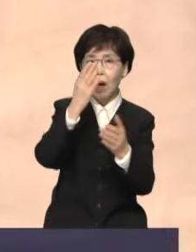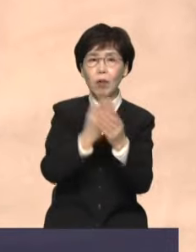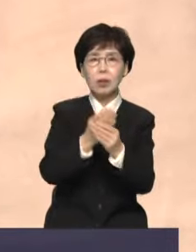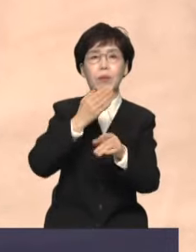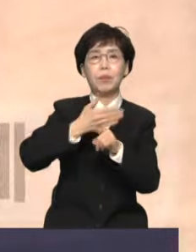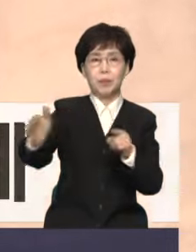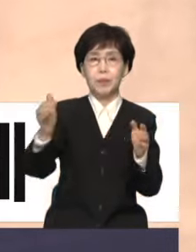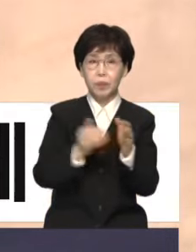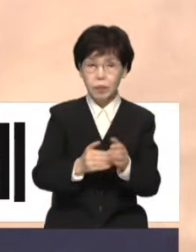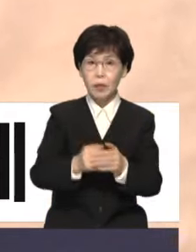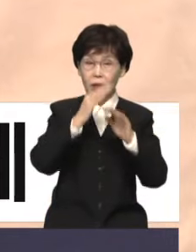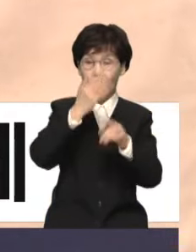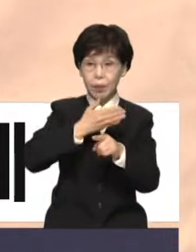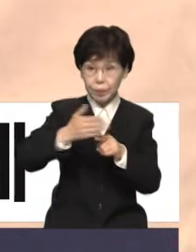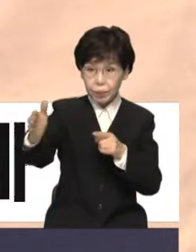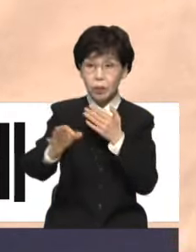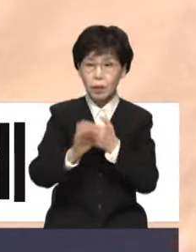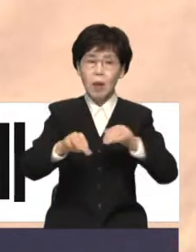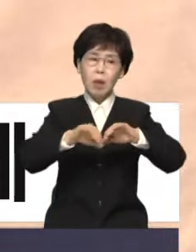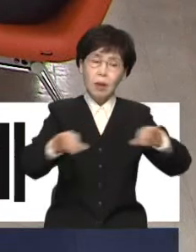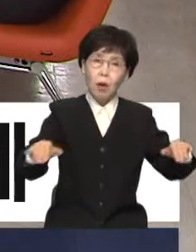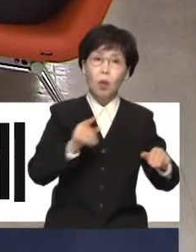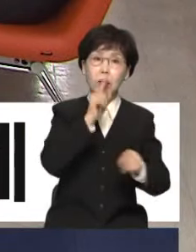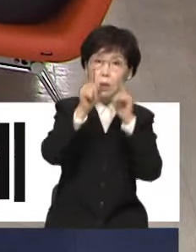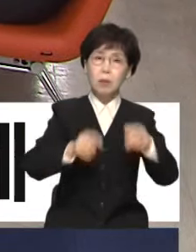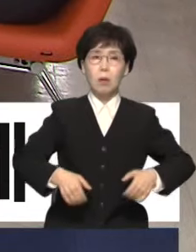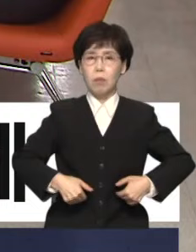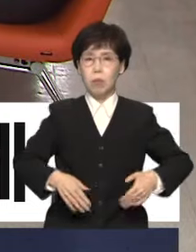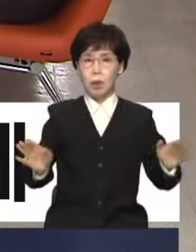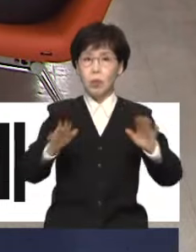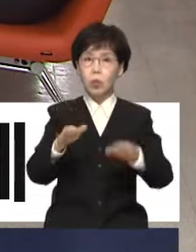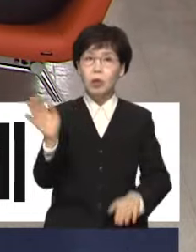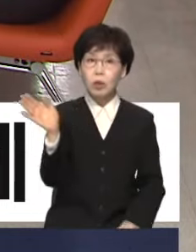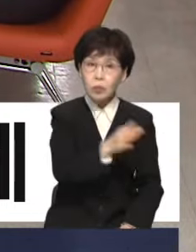연체액을 다 갚은 경우 별도의 신청 절차 없이 오늘부터 즉시 연체 기록이 삭제되는